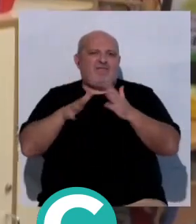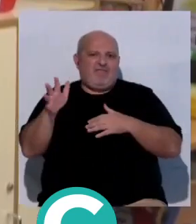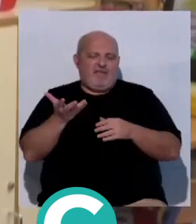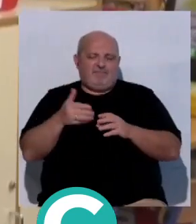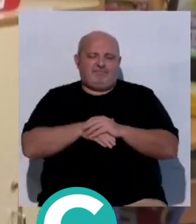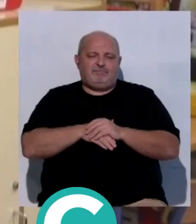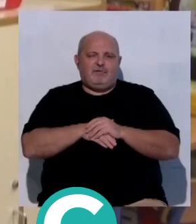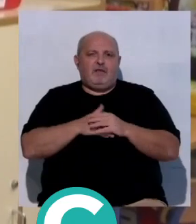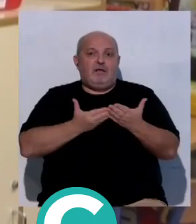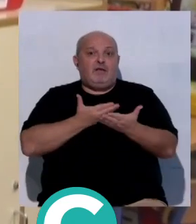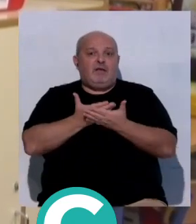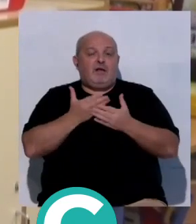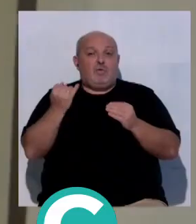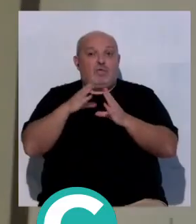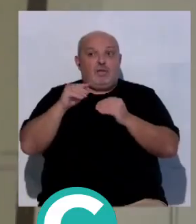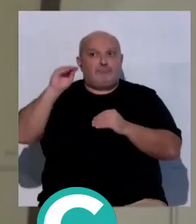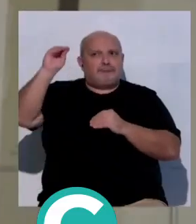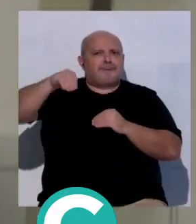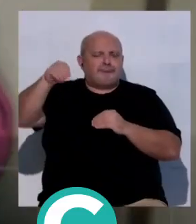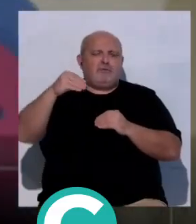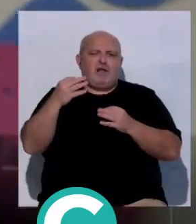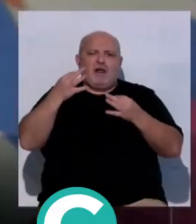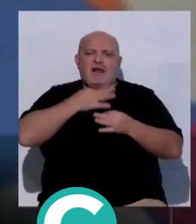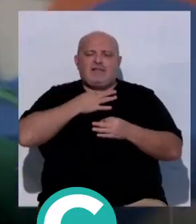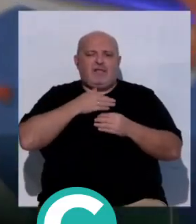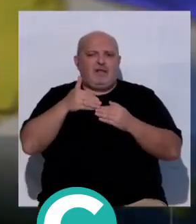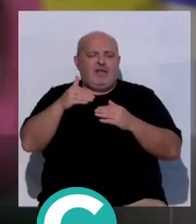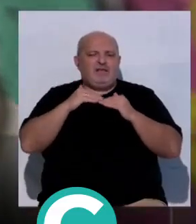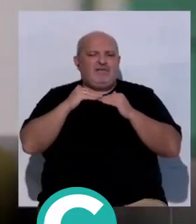propuesta que reclama la junta de Andalucía que se garantice la estabilidad y seguridad laboral